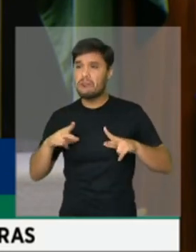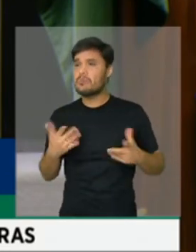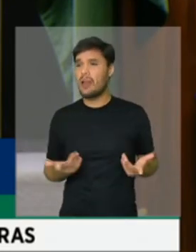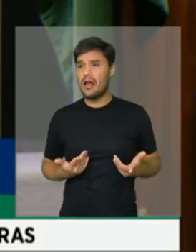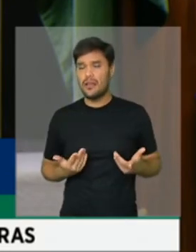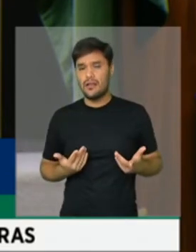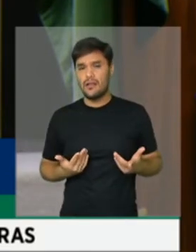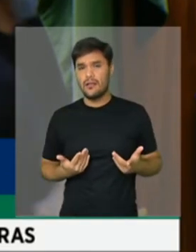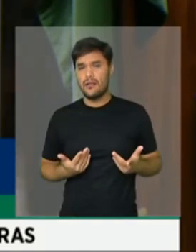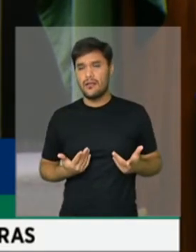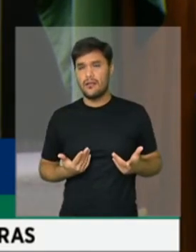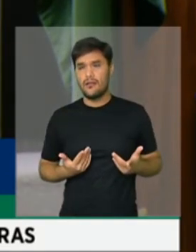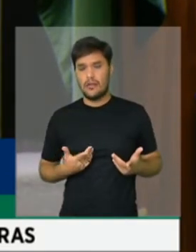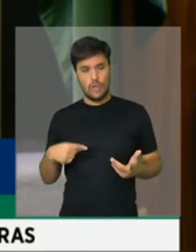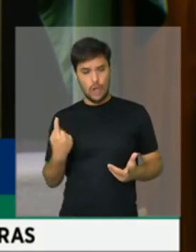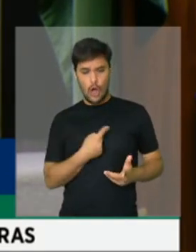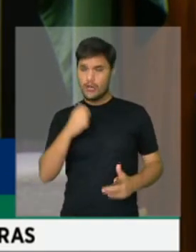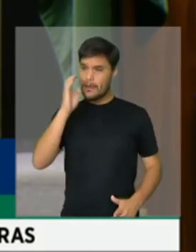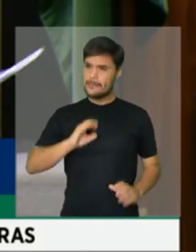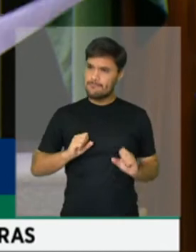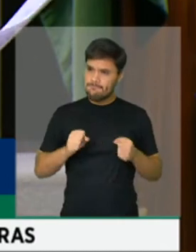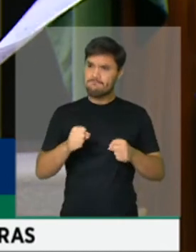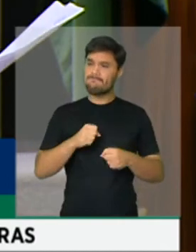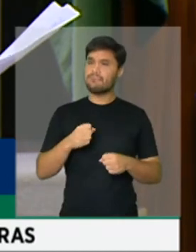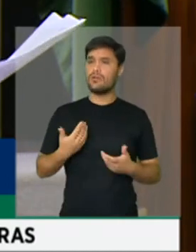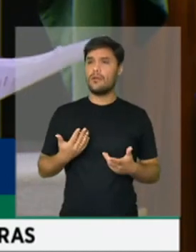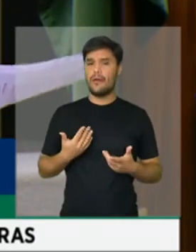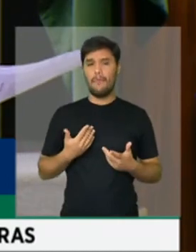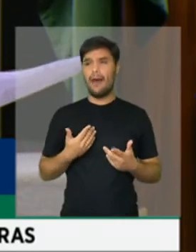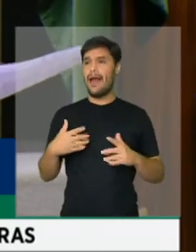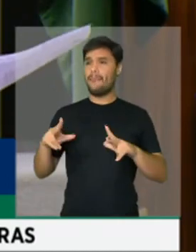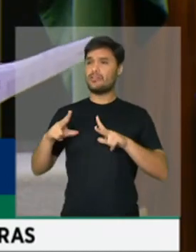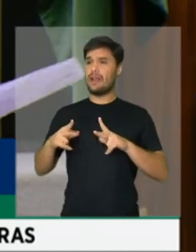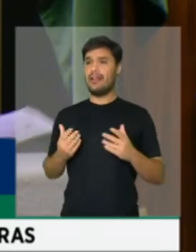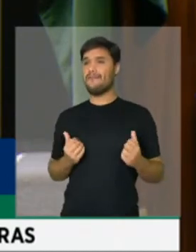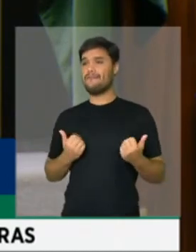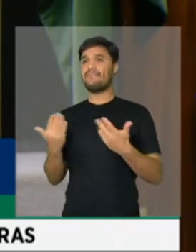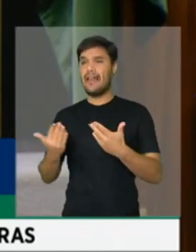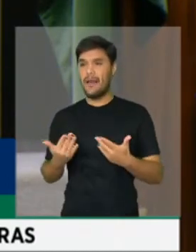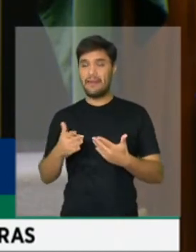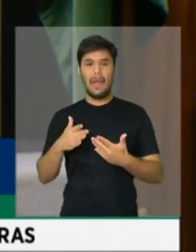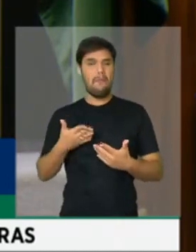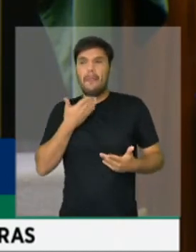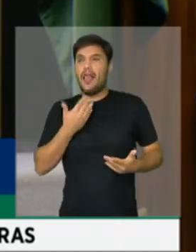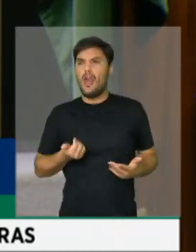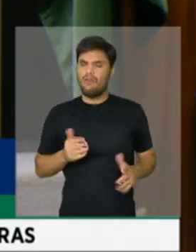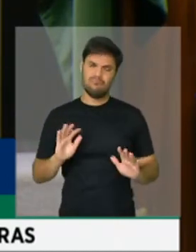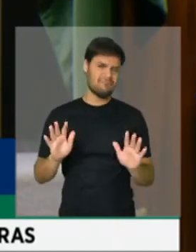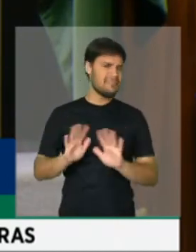RESPONSÁVEL PELA ENERGIA ELÉTRICA É O EXÉRCITO AMERICANO. E NÓS VAMOS DAR PARA A INICIATIVA PRIVADA.